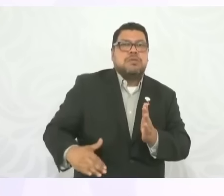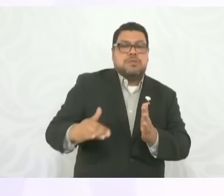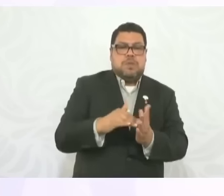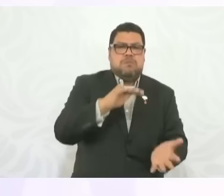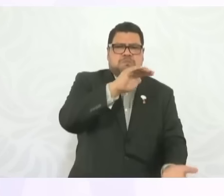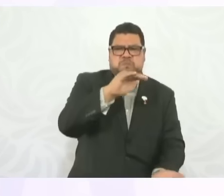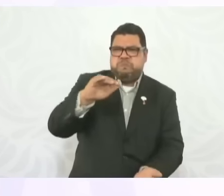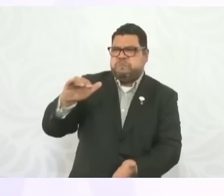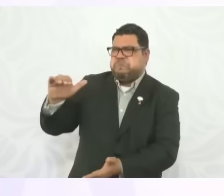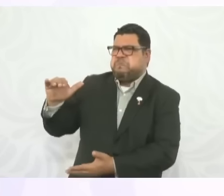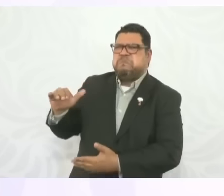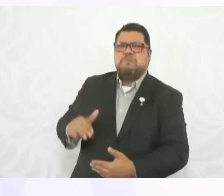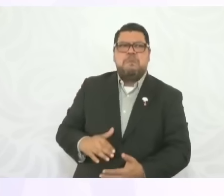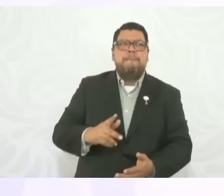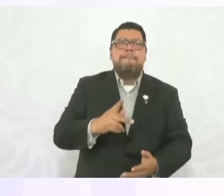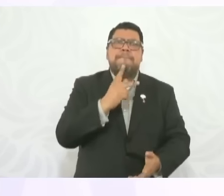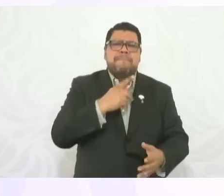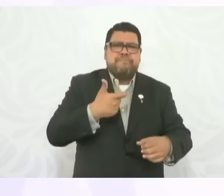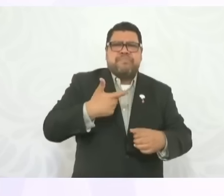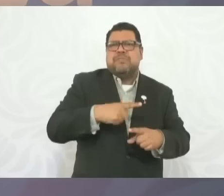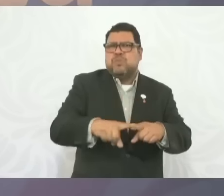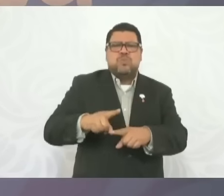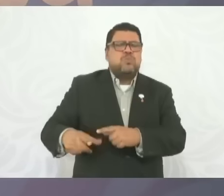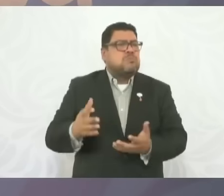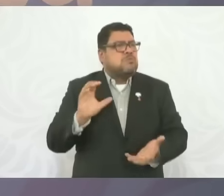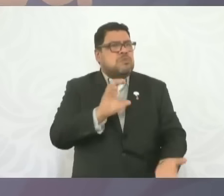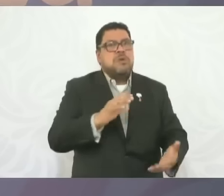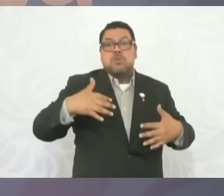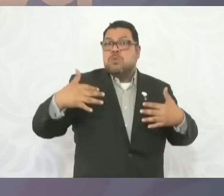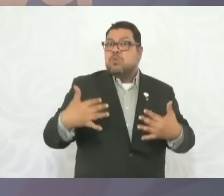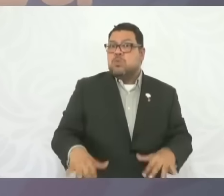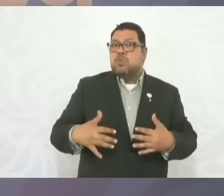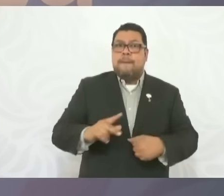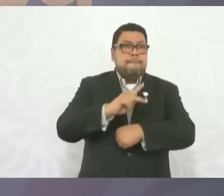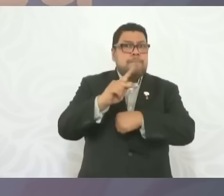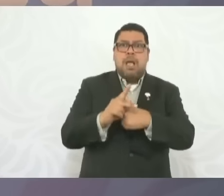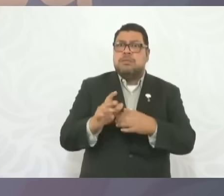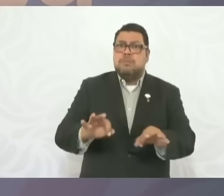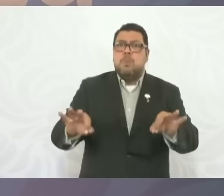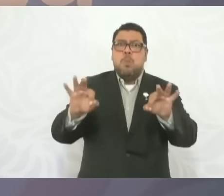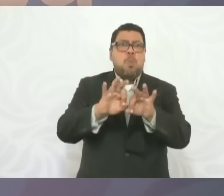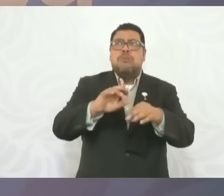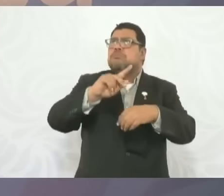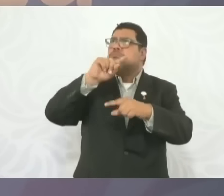al día. Una riqueza extraordinaria que colocó al país entre los principales productores del mundo,